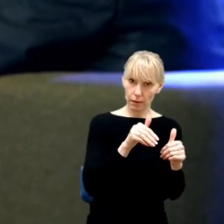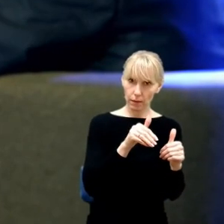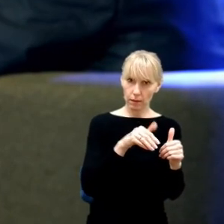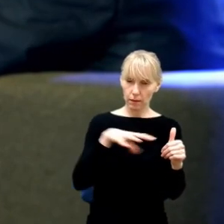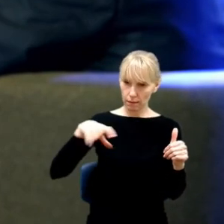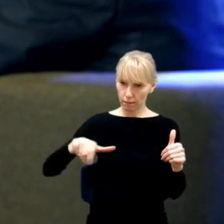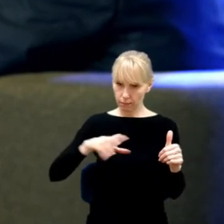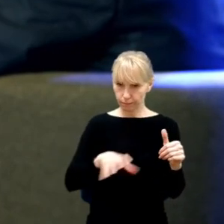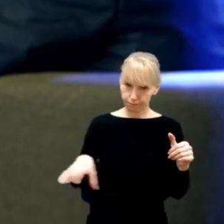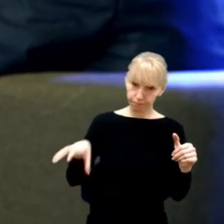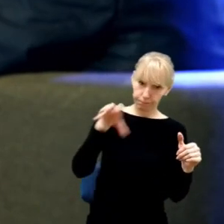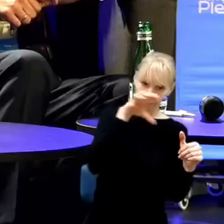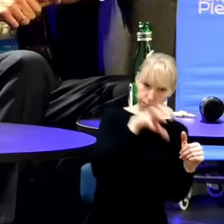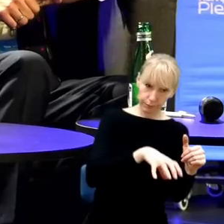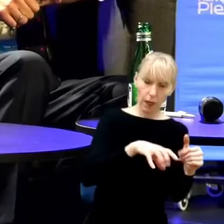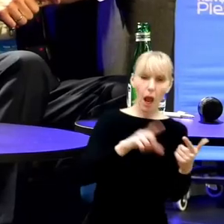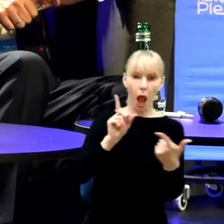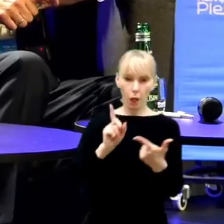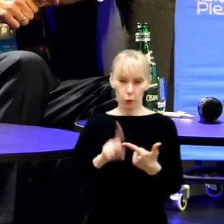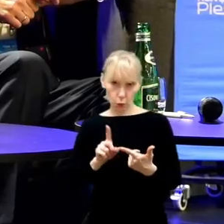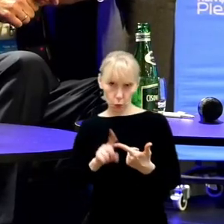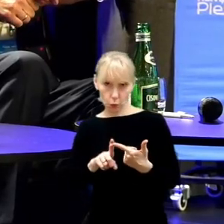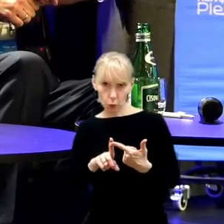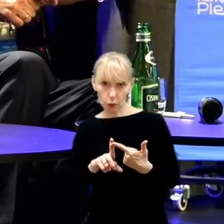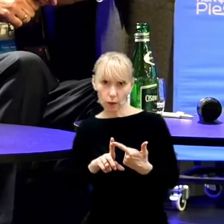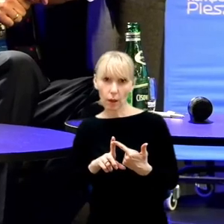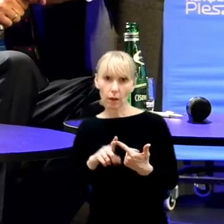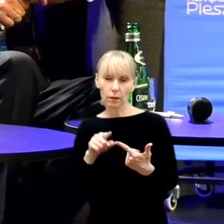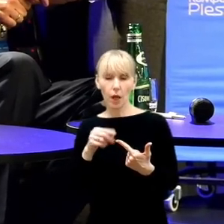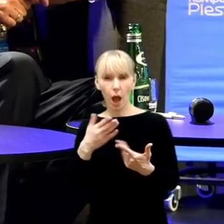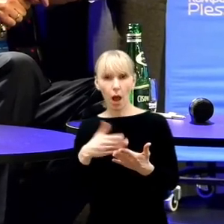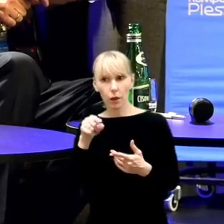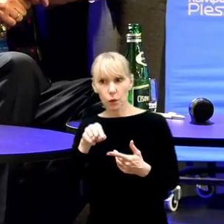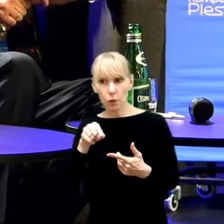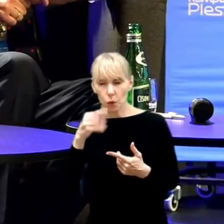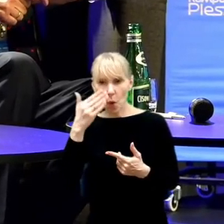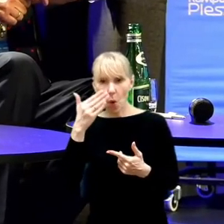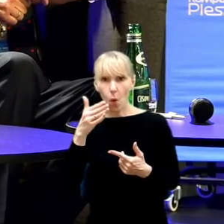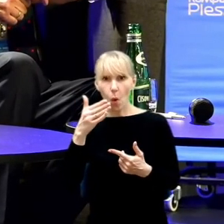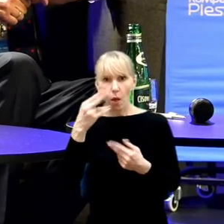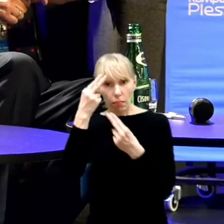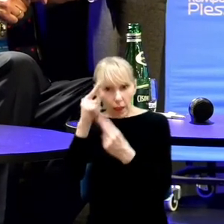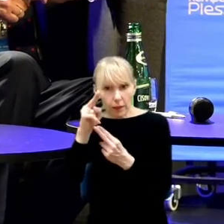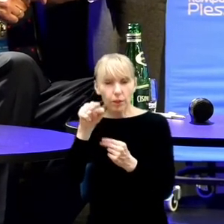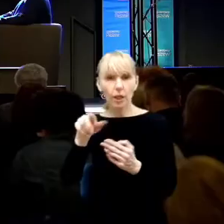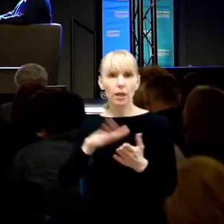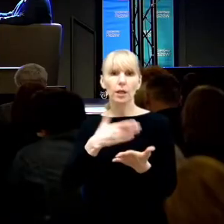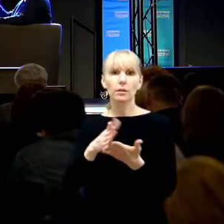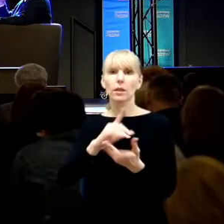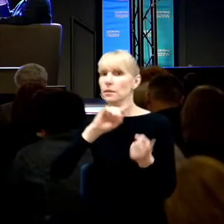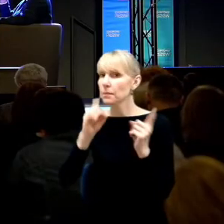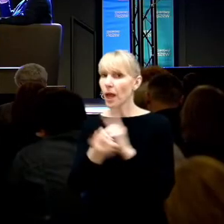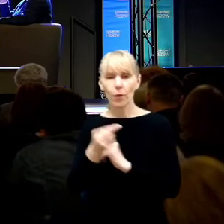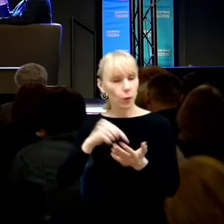druga to ta nadzieja, która wynika ze zmian ustawowych. Bardzo dziękuję.